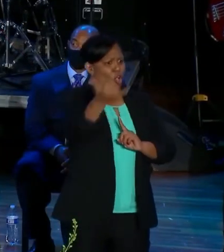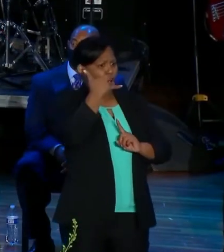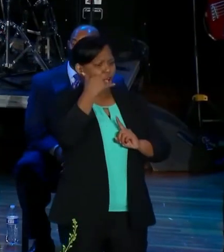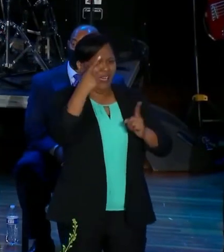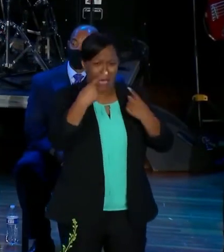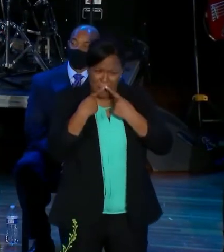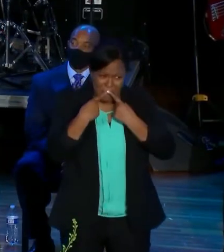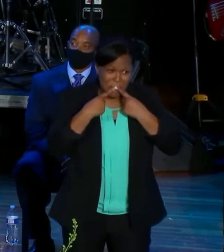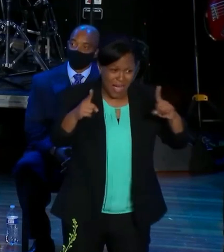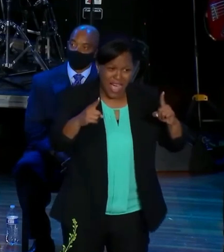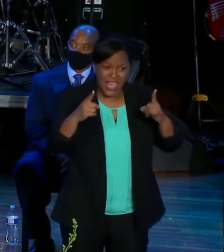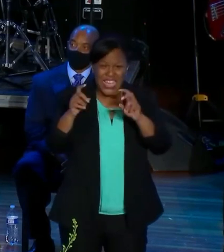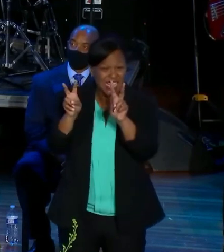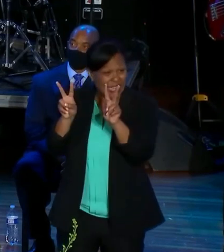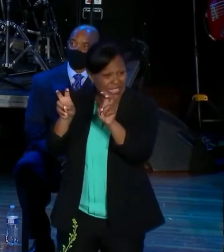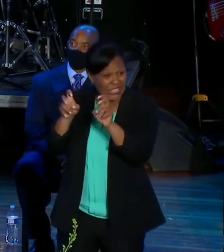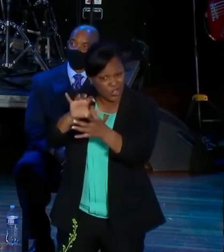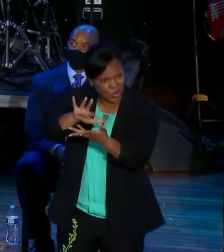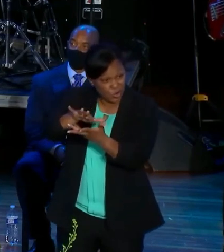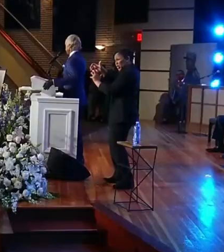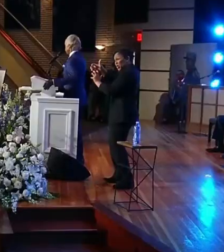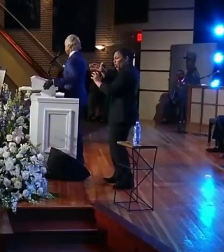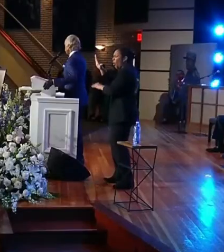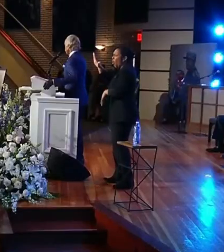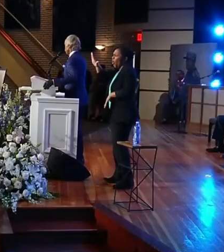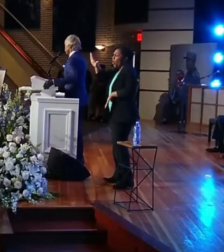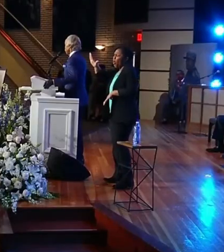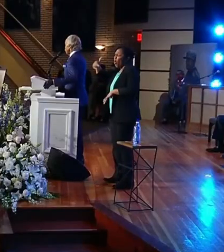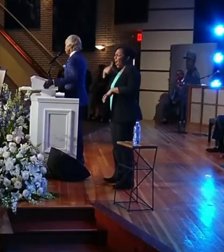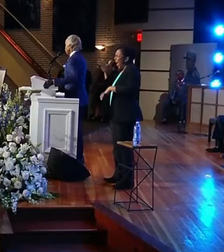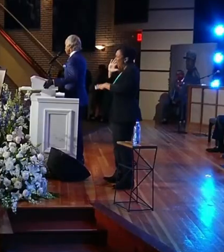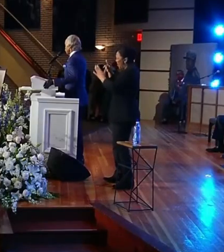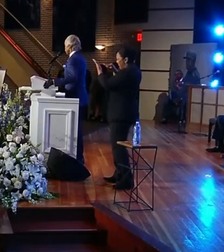Jag är en sådan person som slår upp saker, och jag ber inte om ursäkt för det !